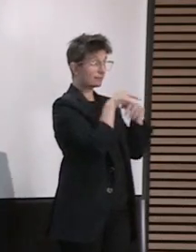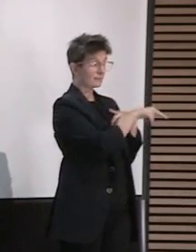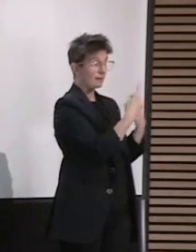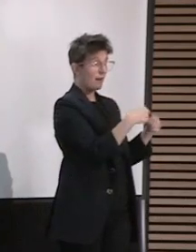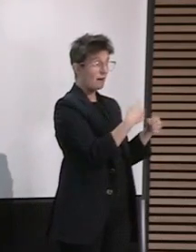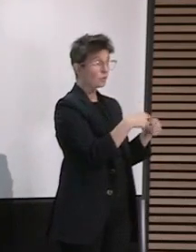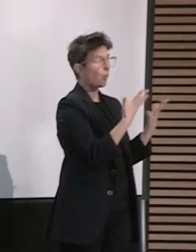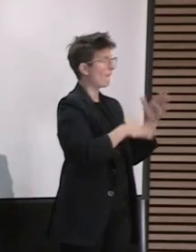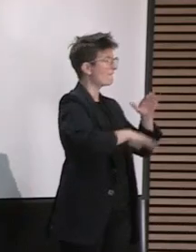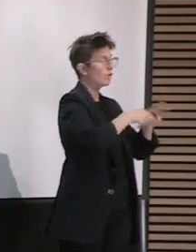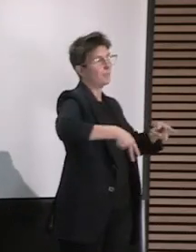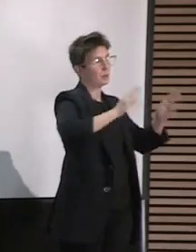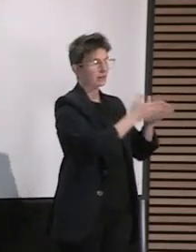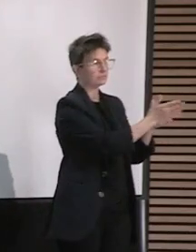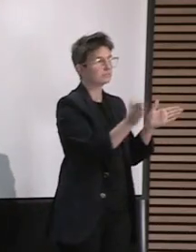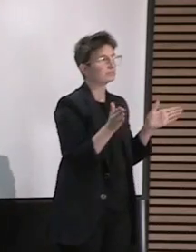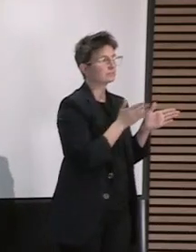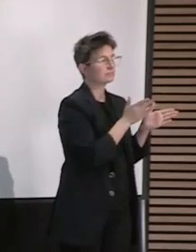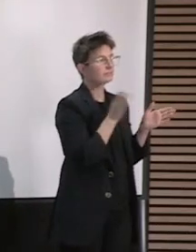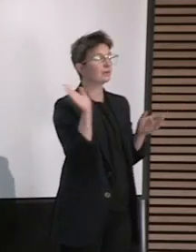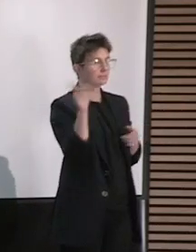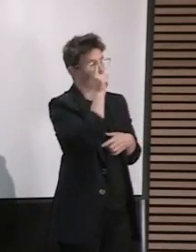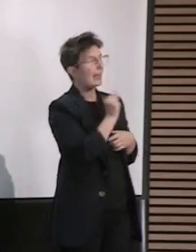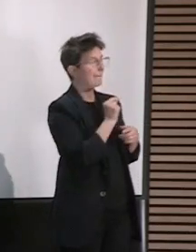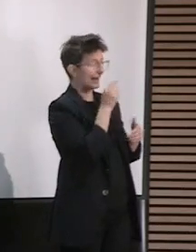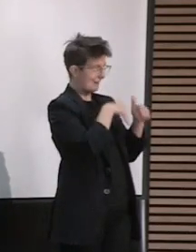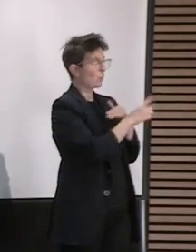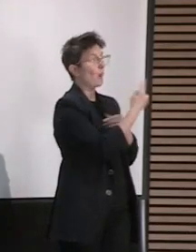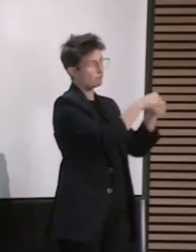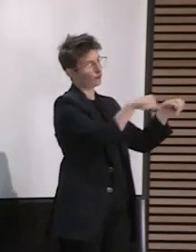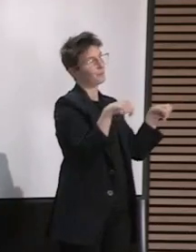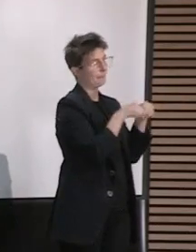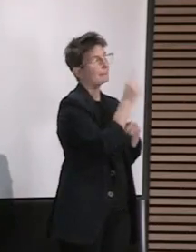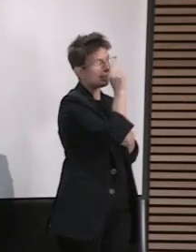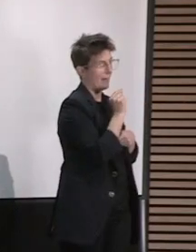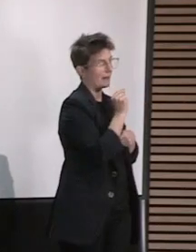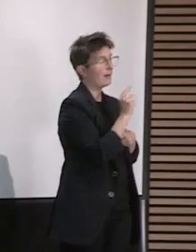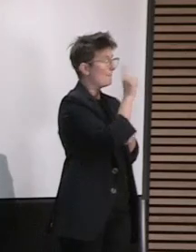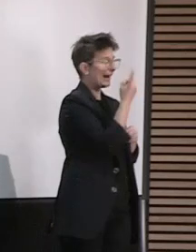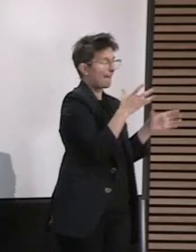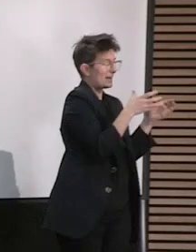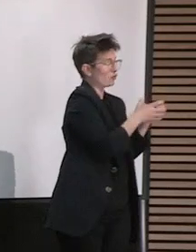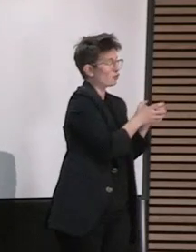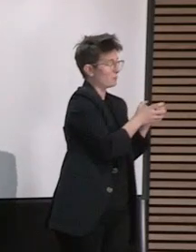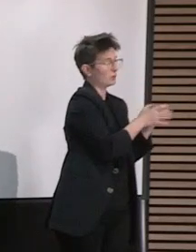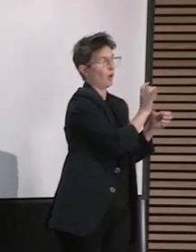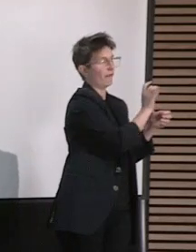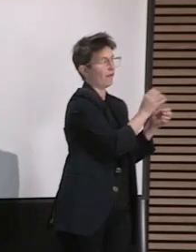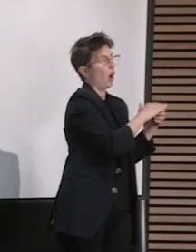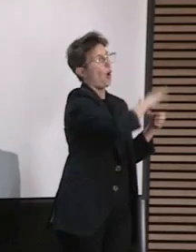hei tauira, 100. Nga tangata o tetahi whare pikitia, i nga